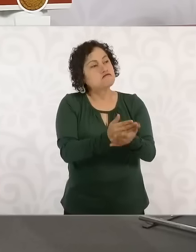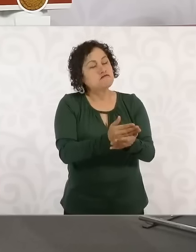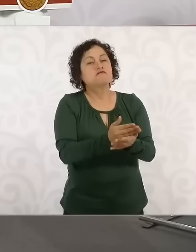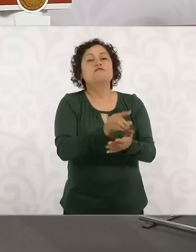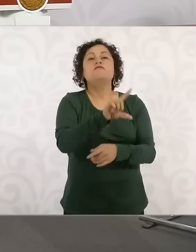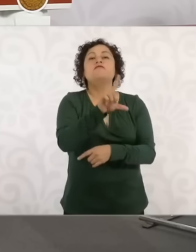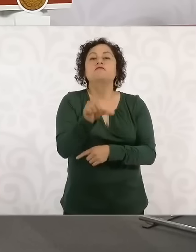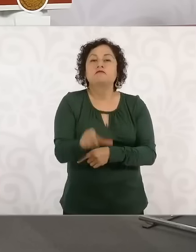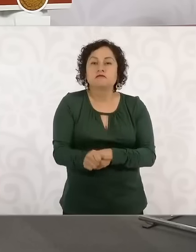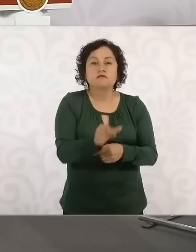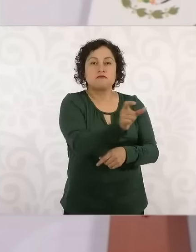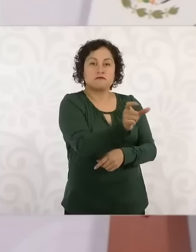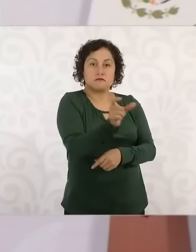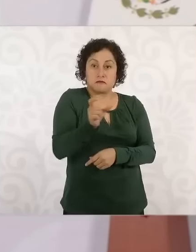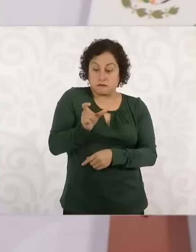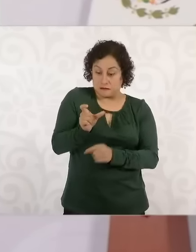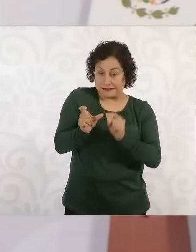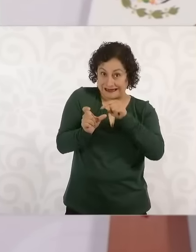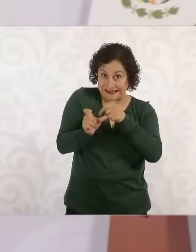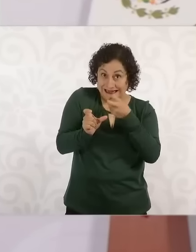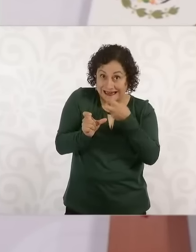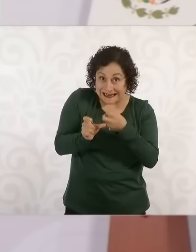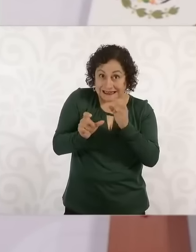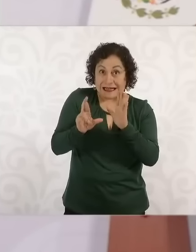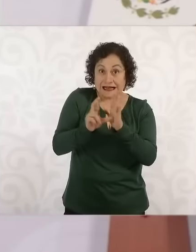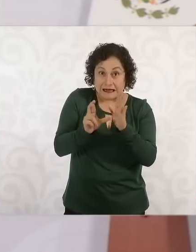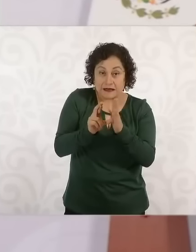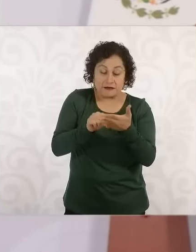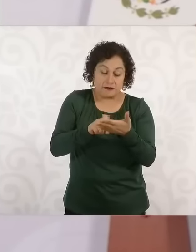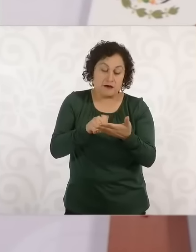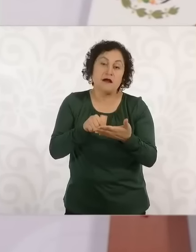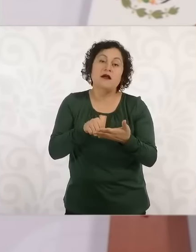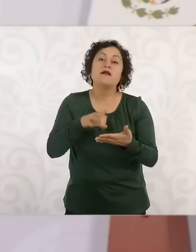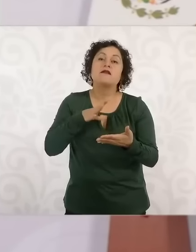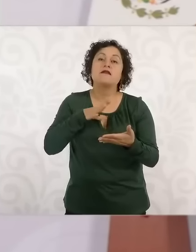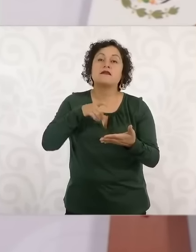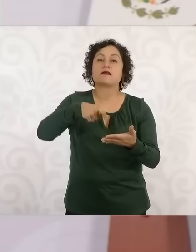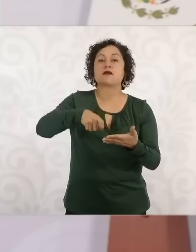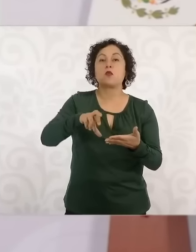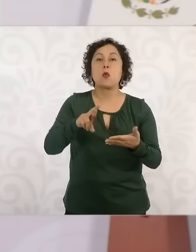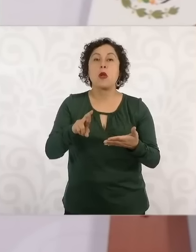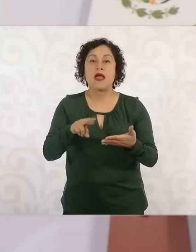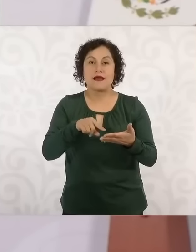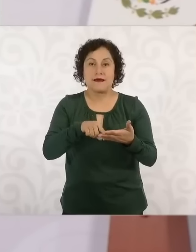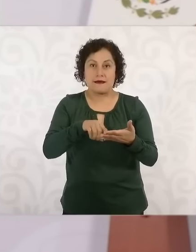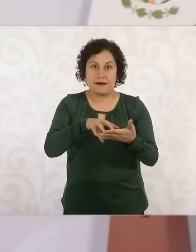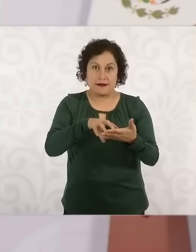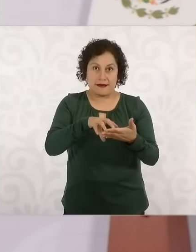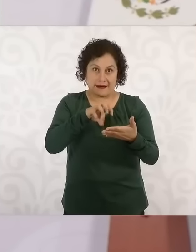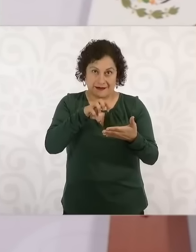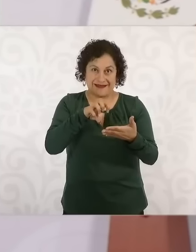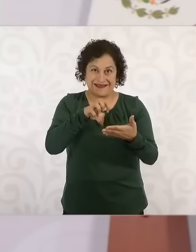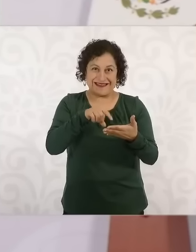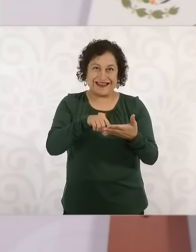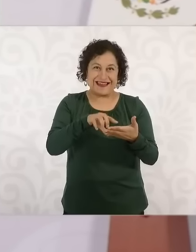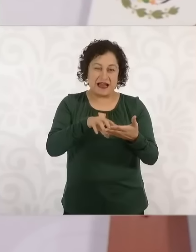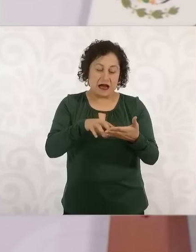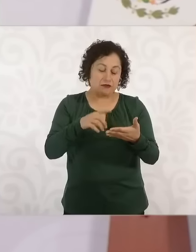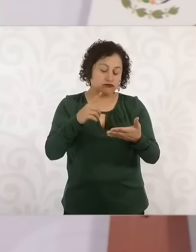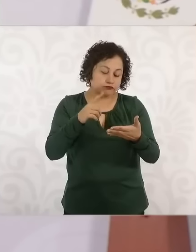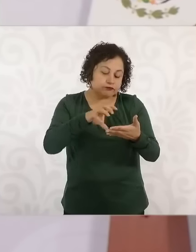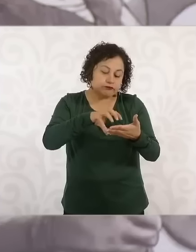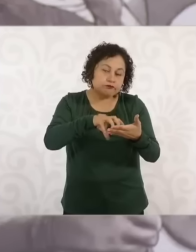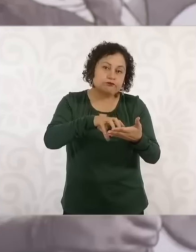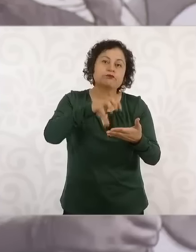va a venir un código QR y ahí podrán descargar la credencial digital. Esto es muy importante porque,